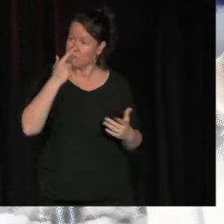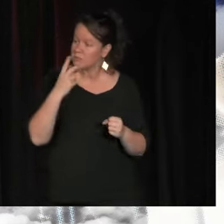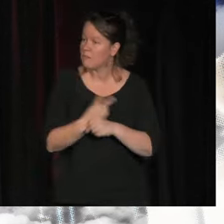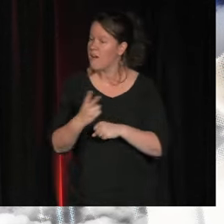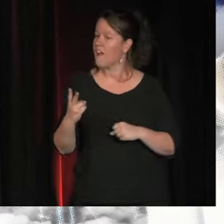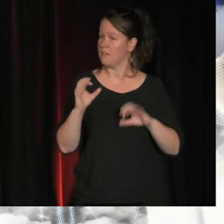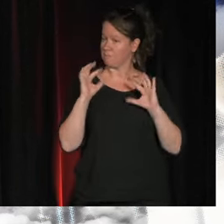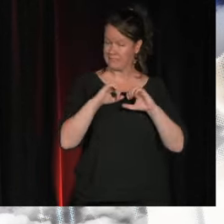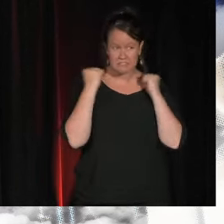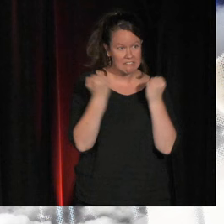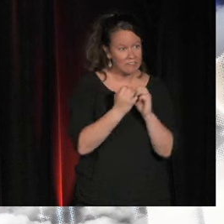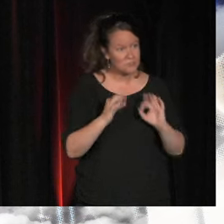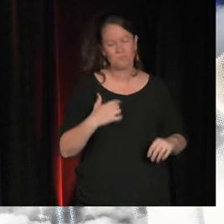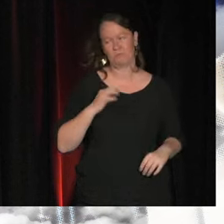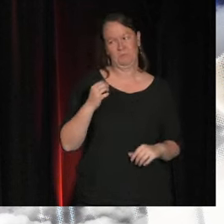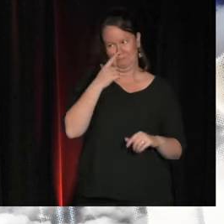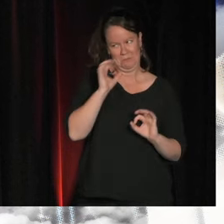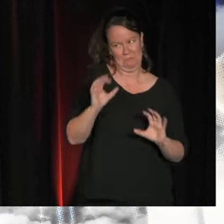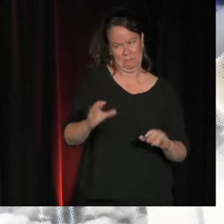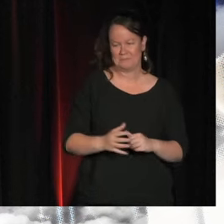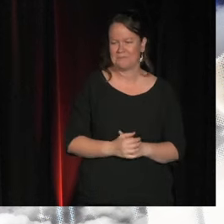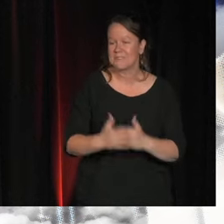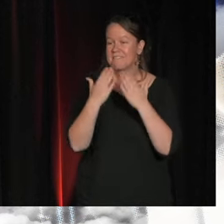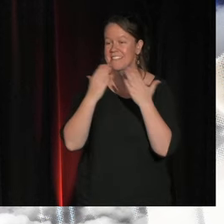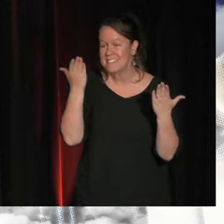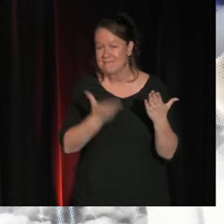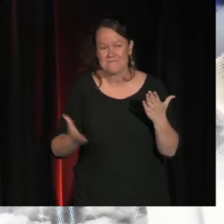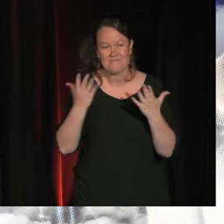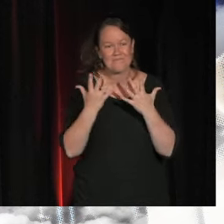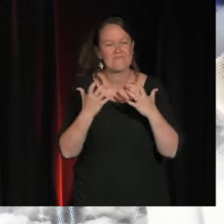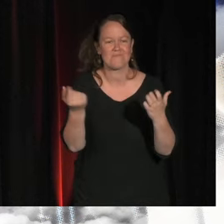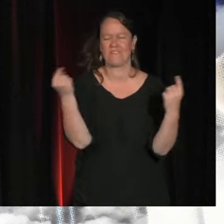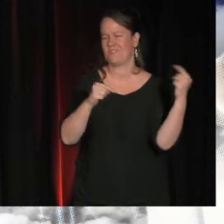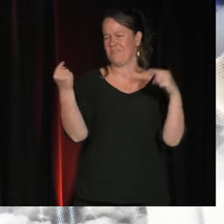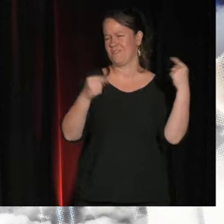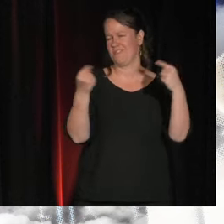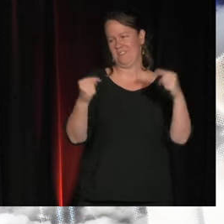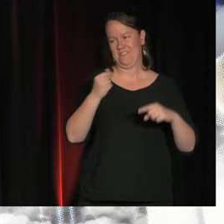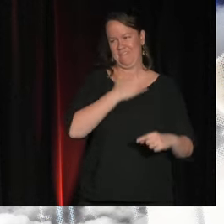On n'est pas très loin. À peu de choses près. Donc merci énormément d'être venus aussi nombreux et nombreuses pour cet enregistrement.